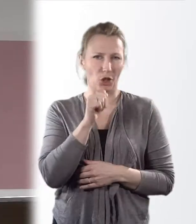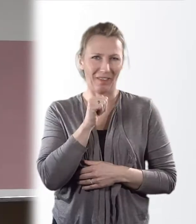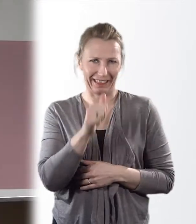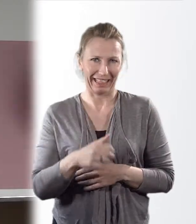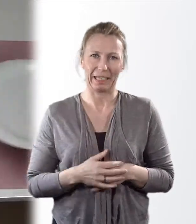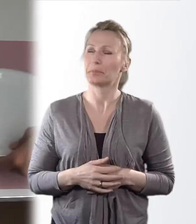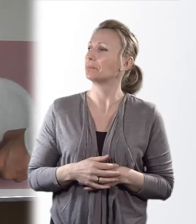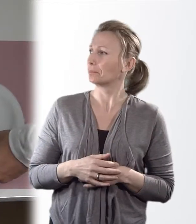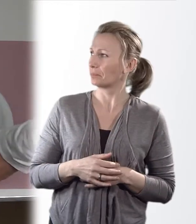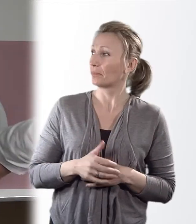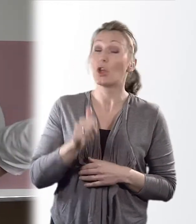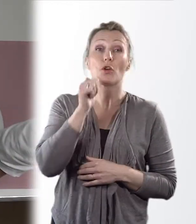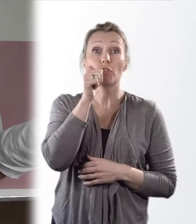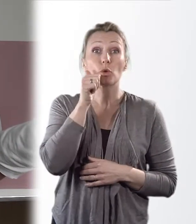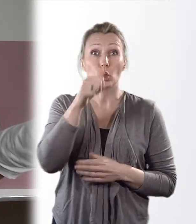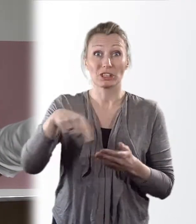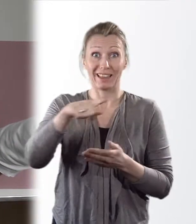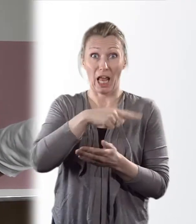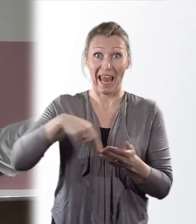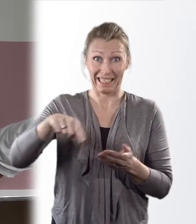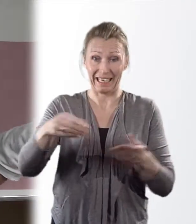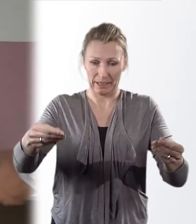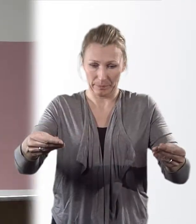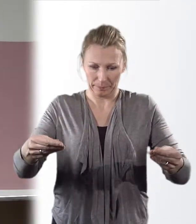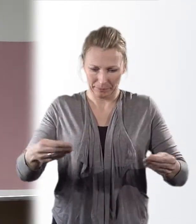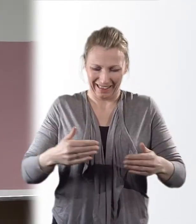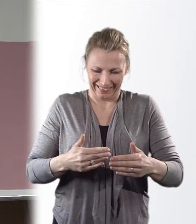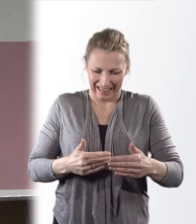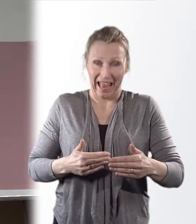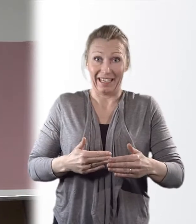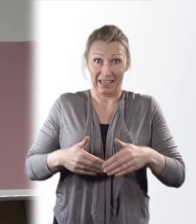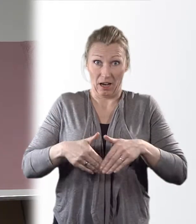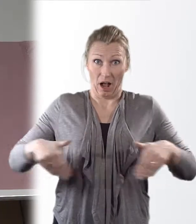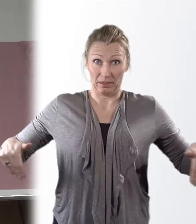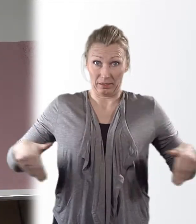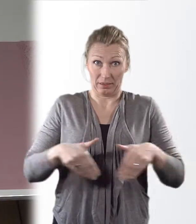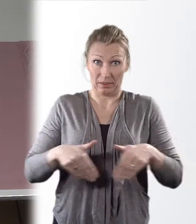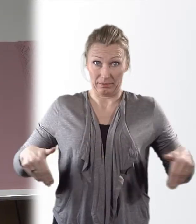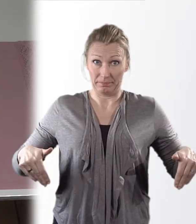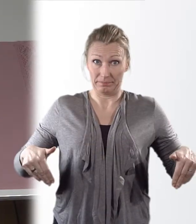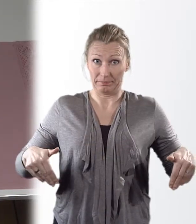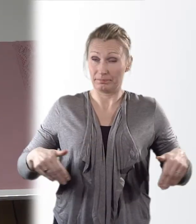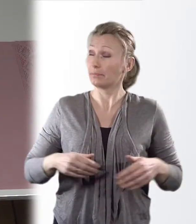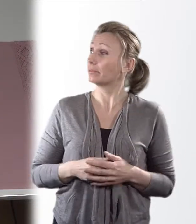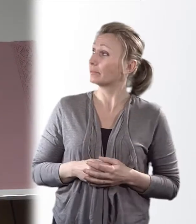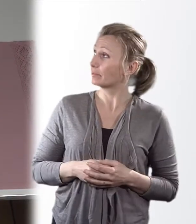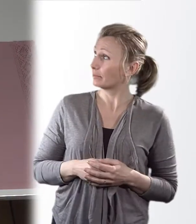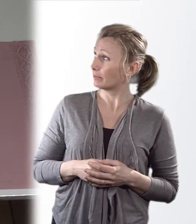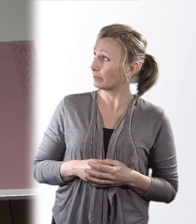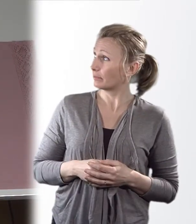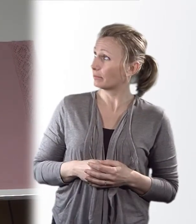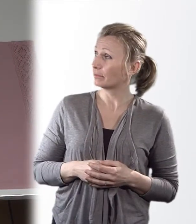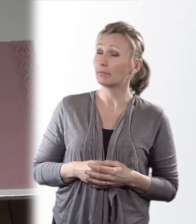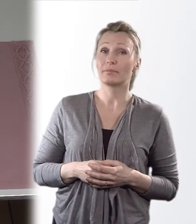Sett frokosttallerkenen litt innenfor kanten på bordet eller kanten på bordbrikken.